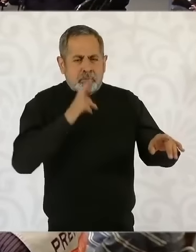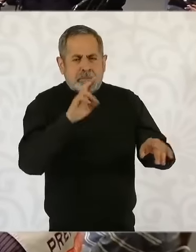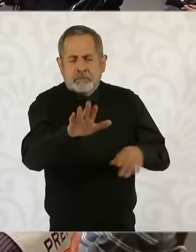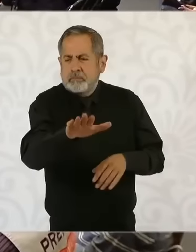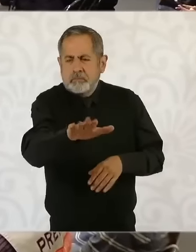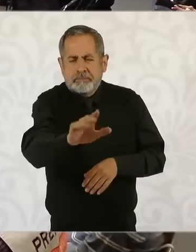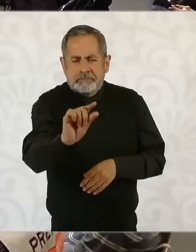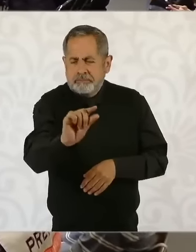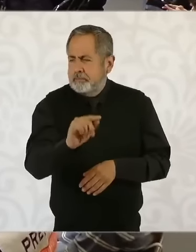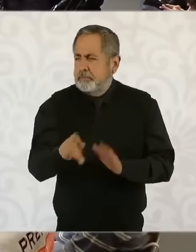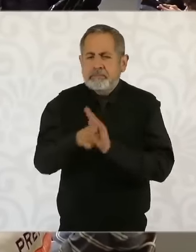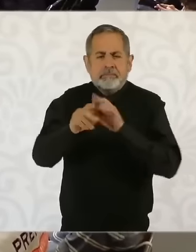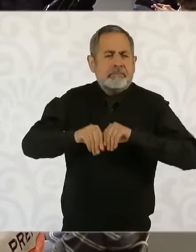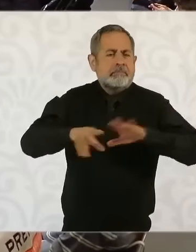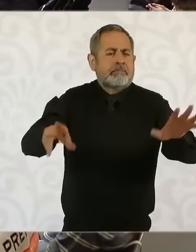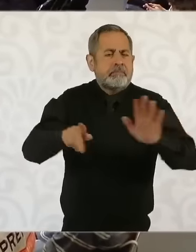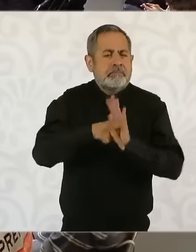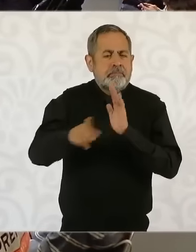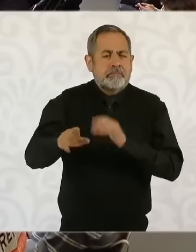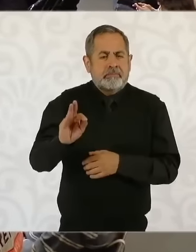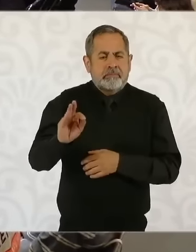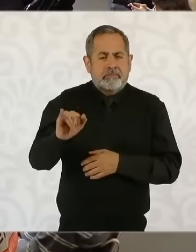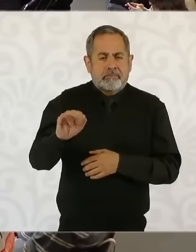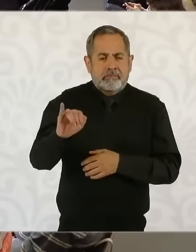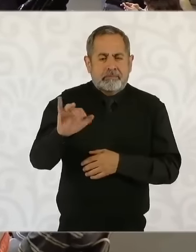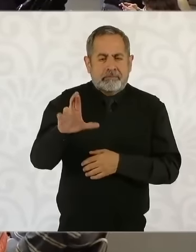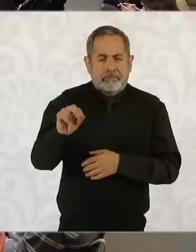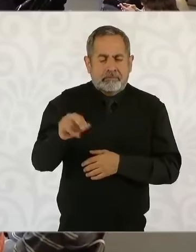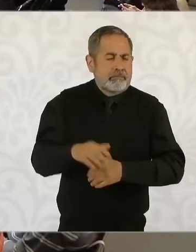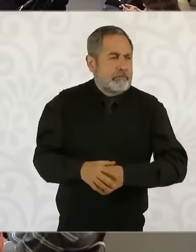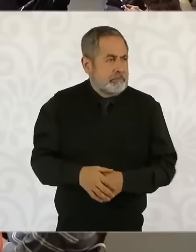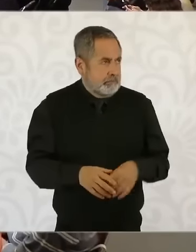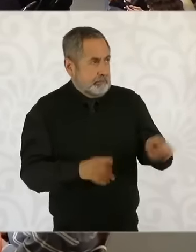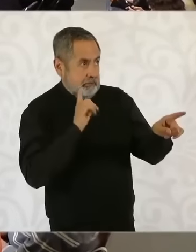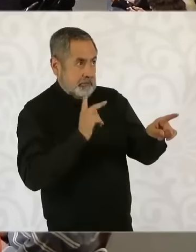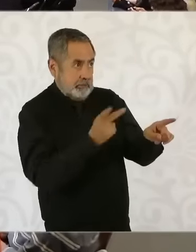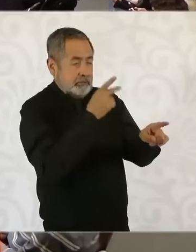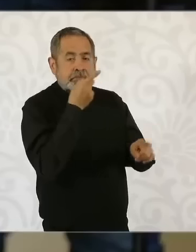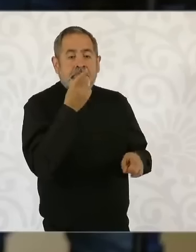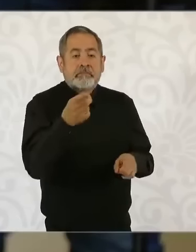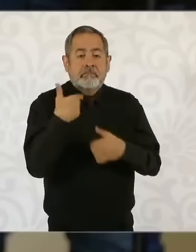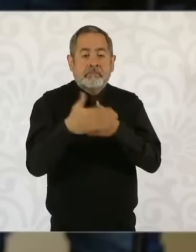financiero será el 30 de abril presidenta cuando el inegi de a conocer la estimación oportuna para